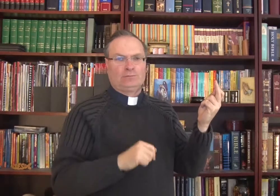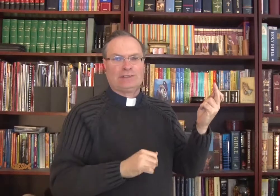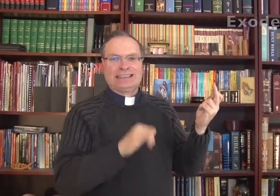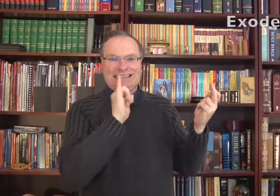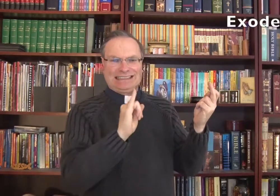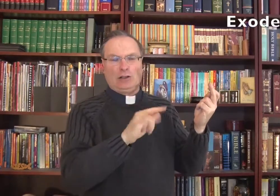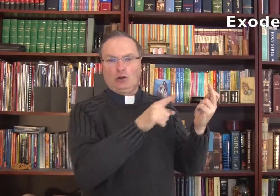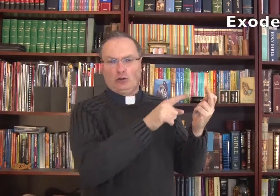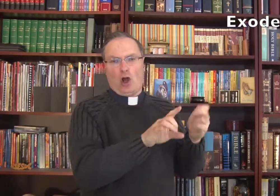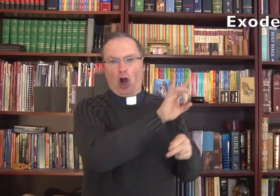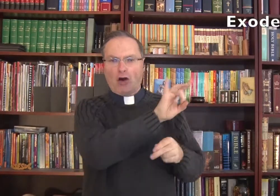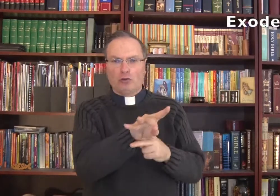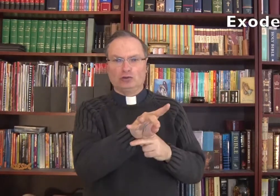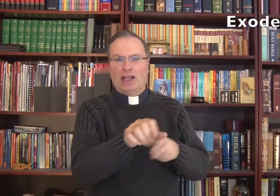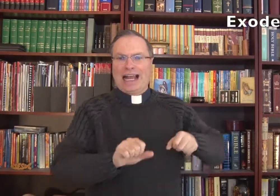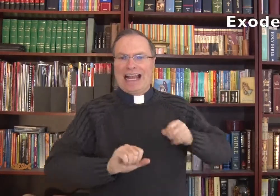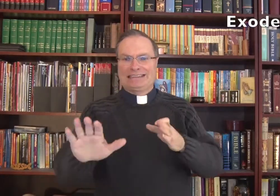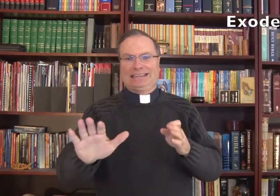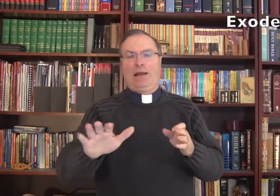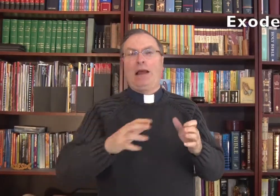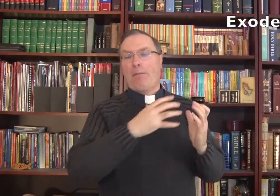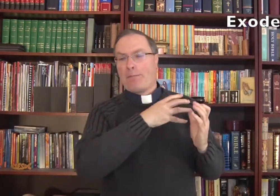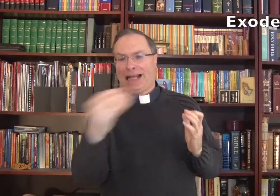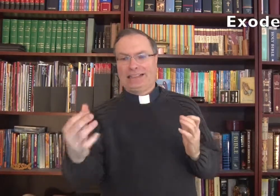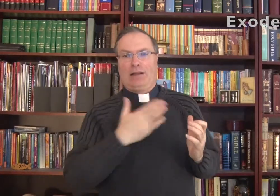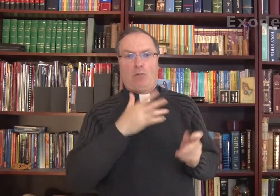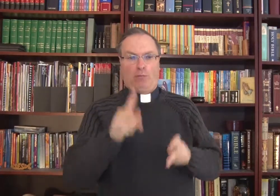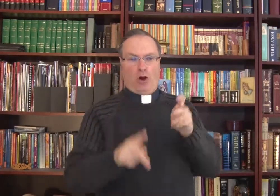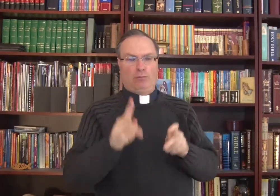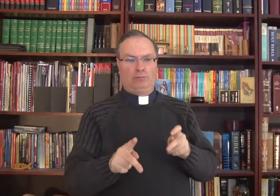«Si tu refuses de laisser partir mon peuple,